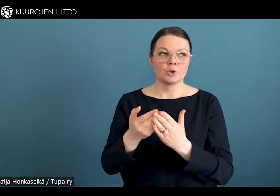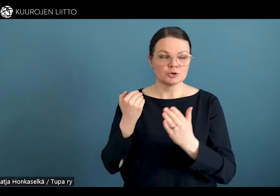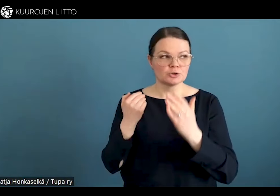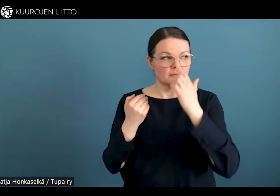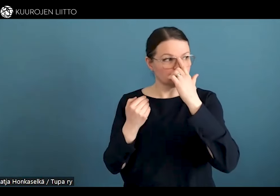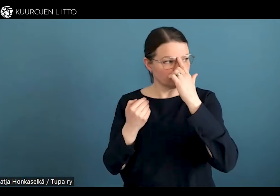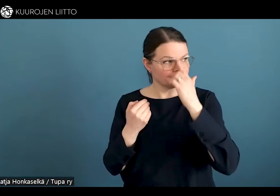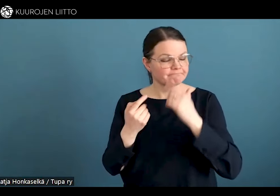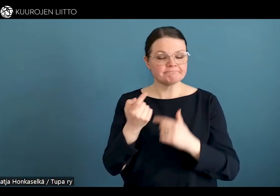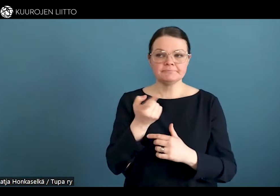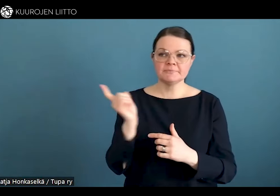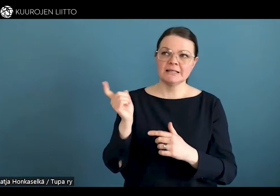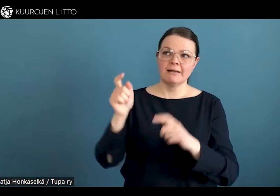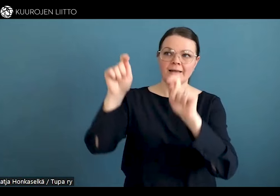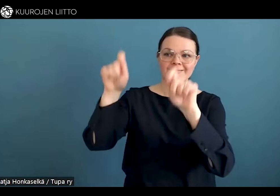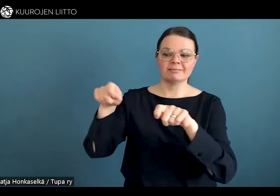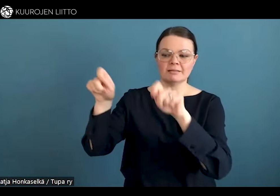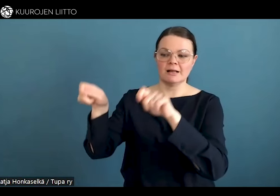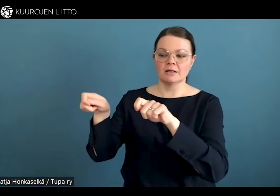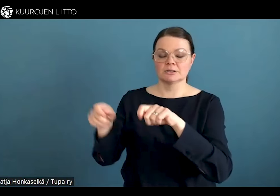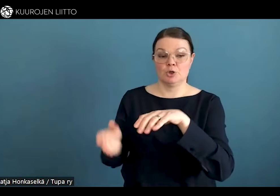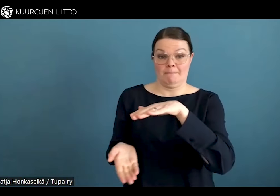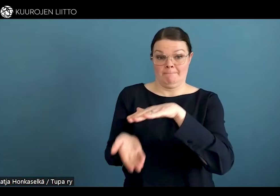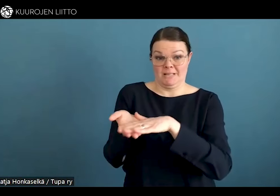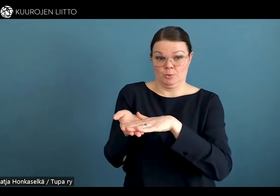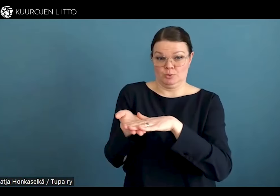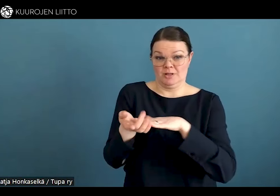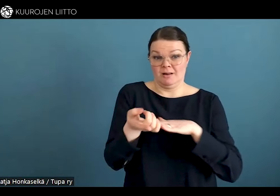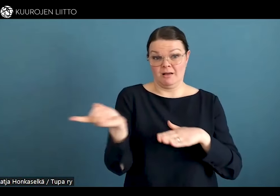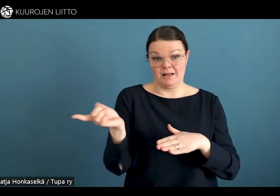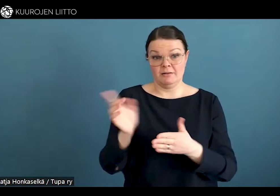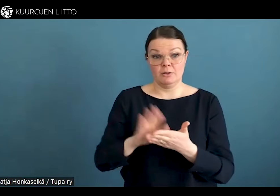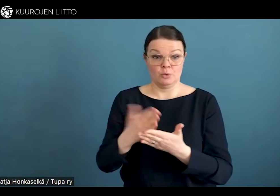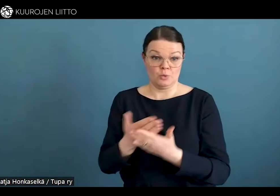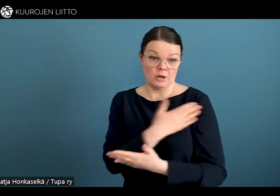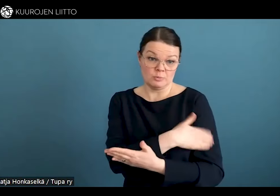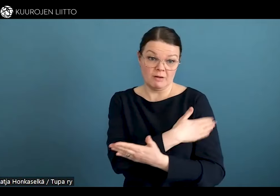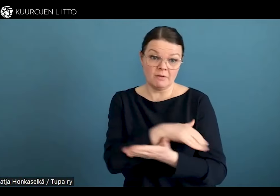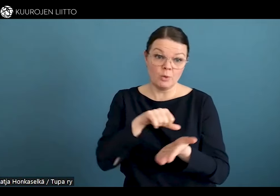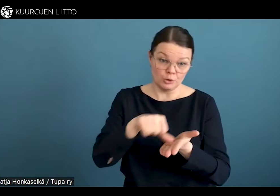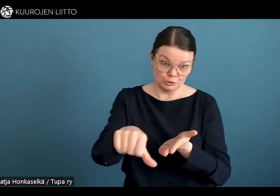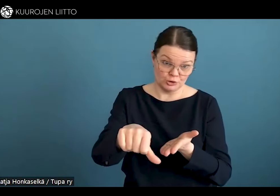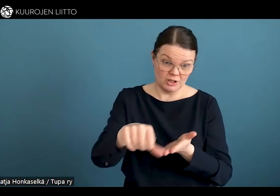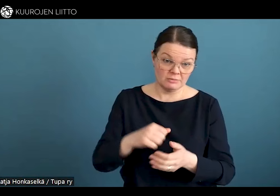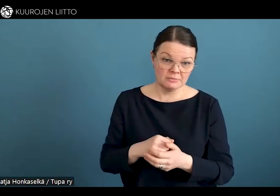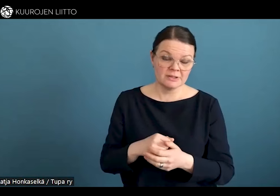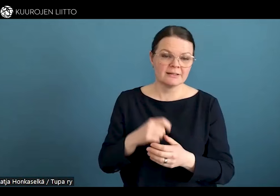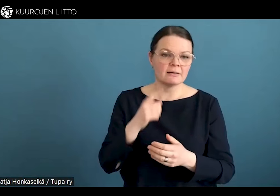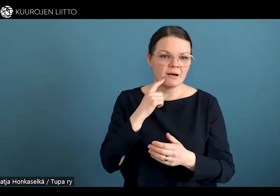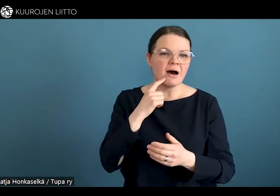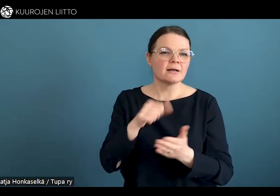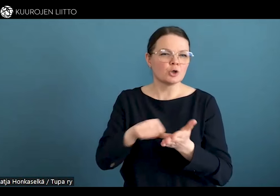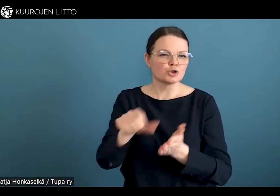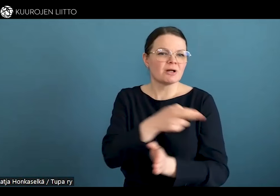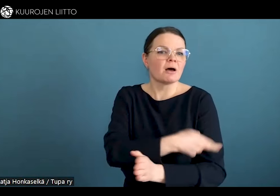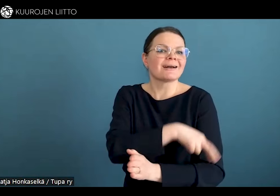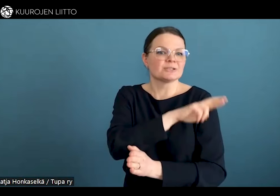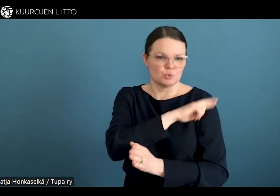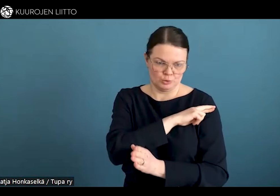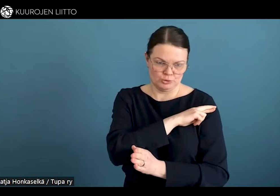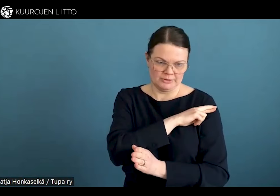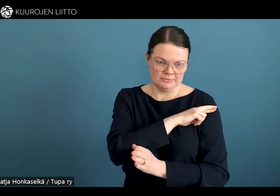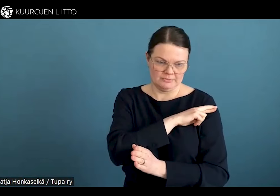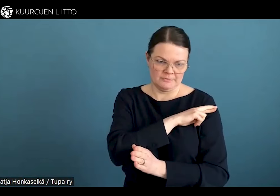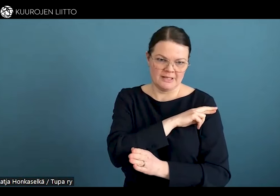koska tulkkauspalvelut ostetaan resurssina kyseisten tilastojen perusteella.